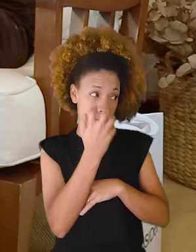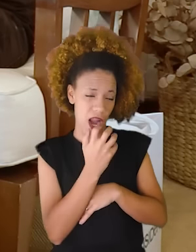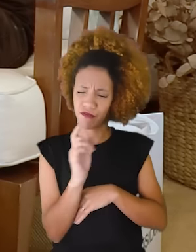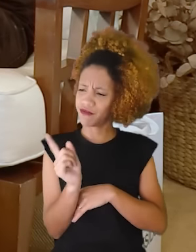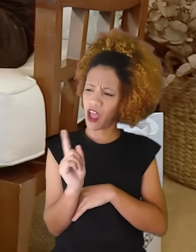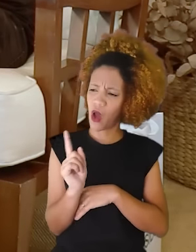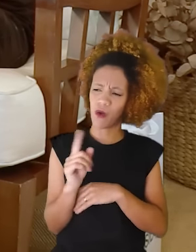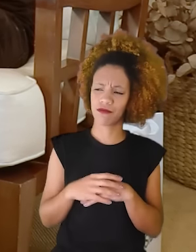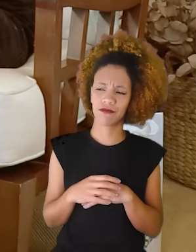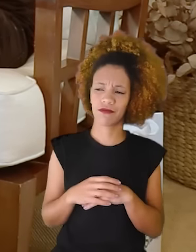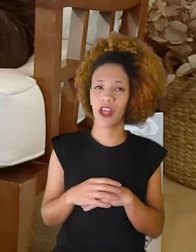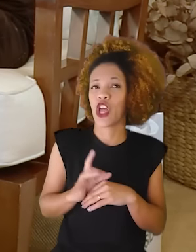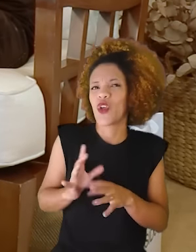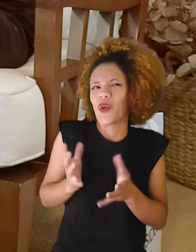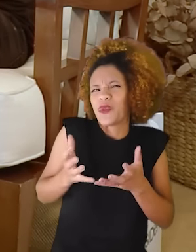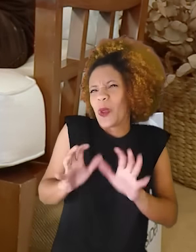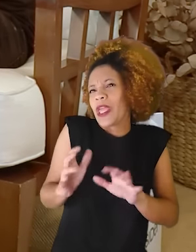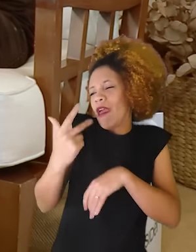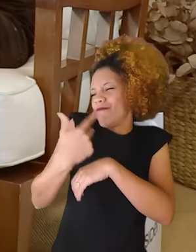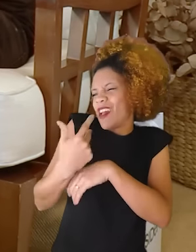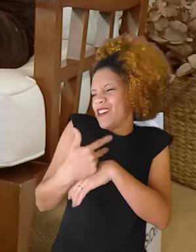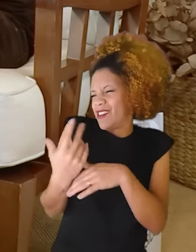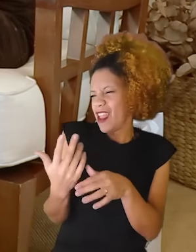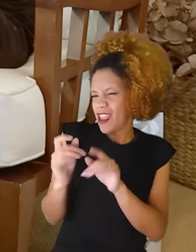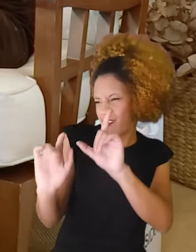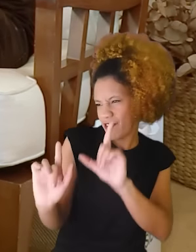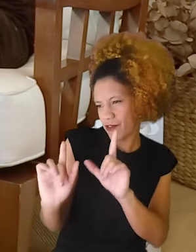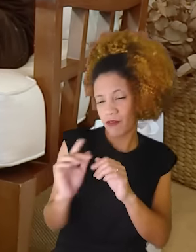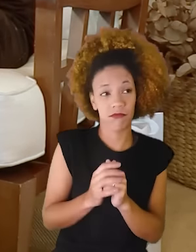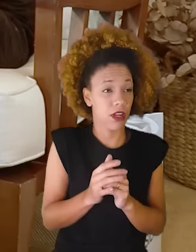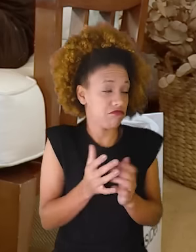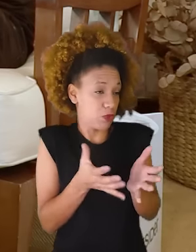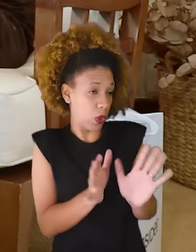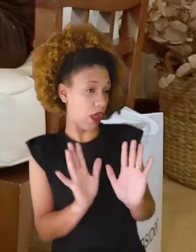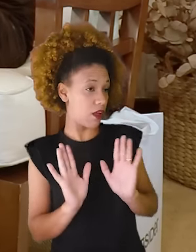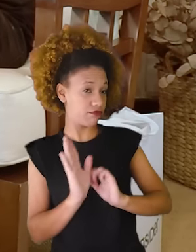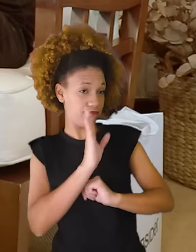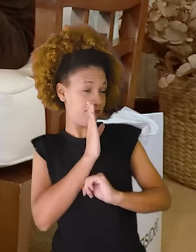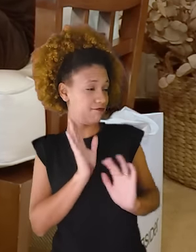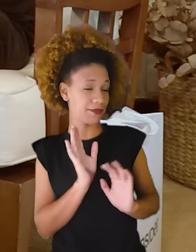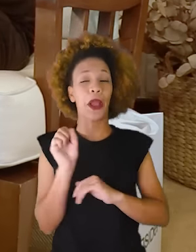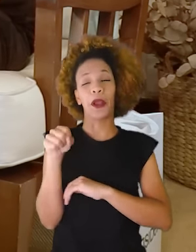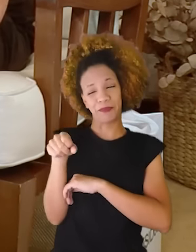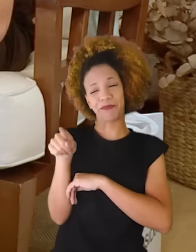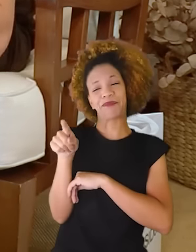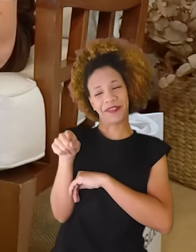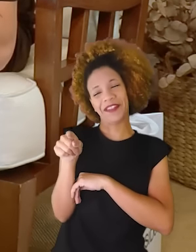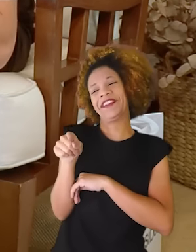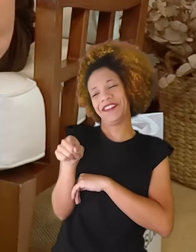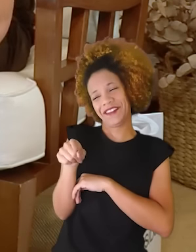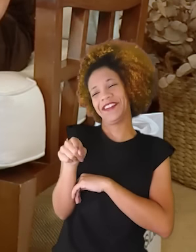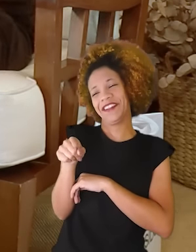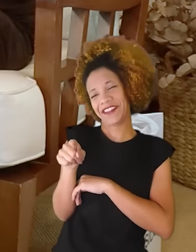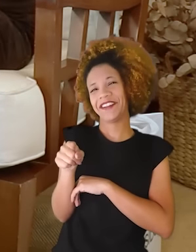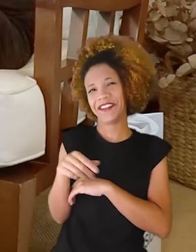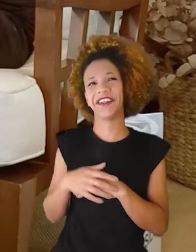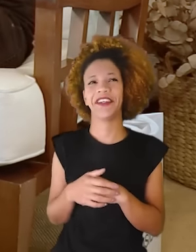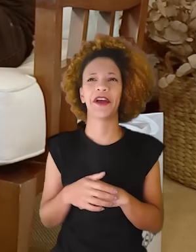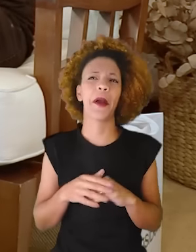boça não né Não ele só não quer mesmo é ficar tipo ele só não quer aparecer o que você exatamente seu